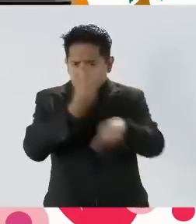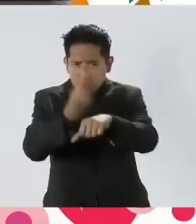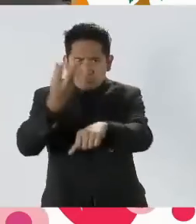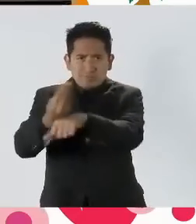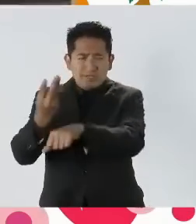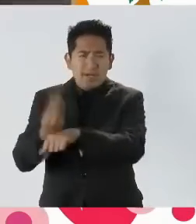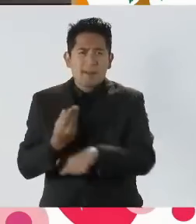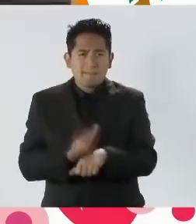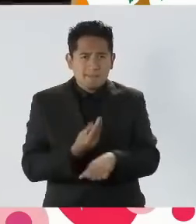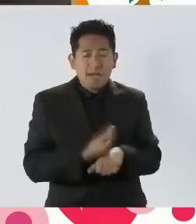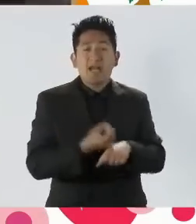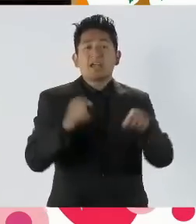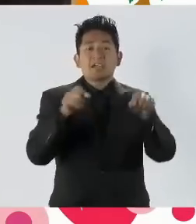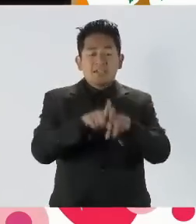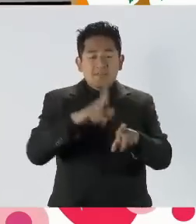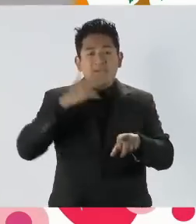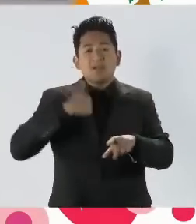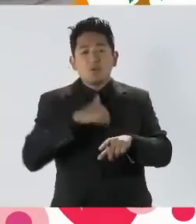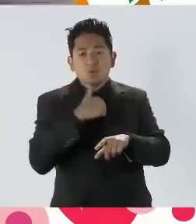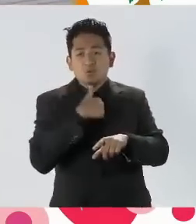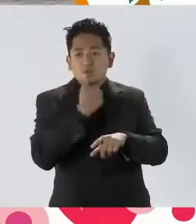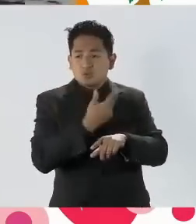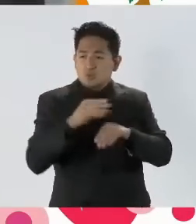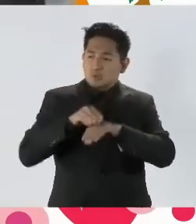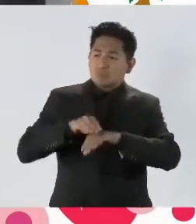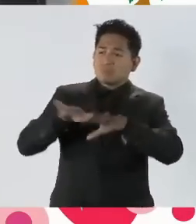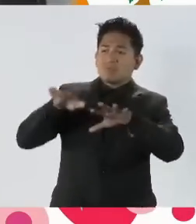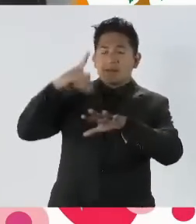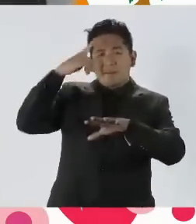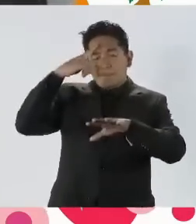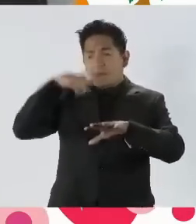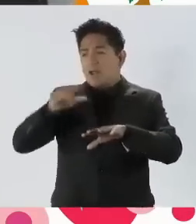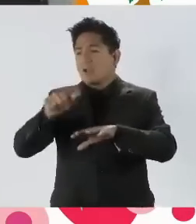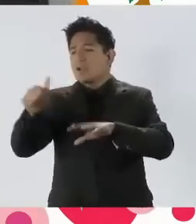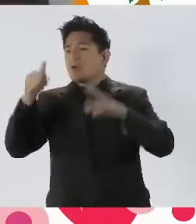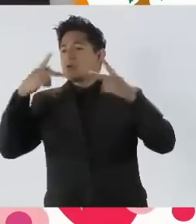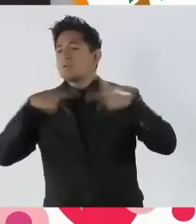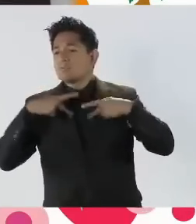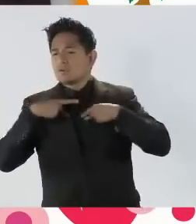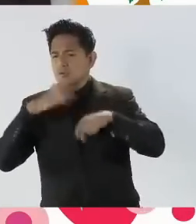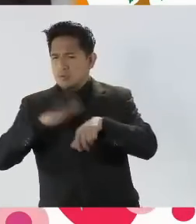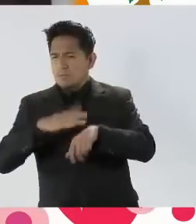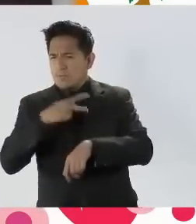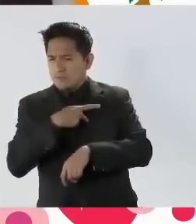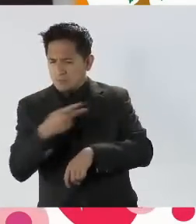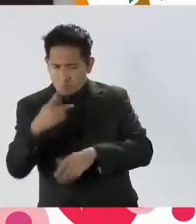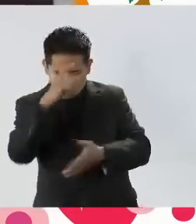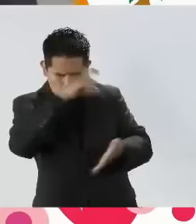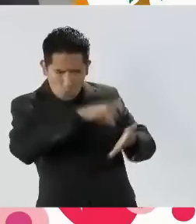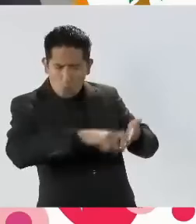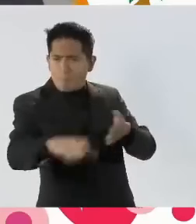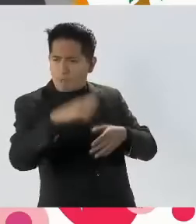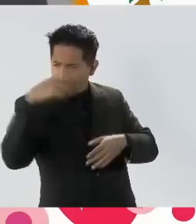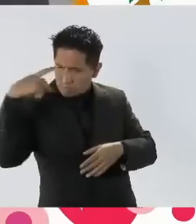para los que más lo necesitan y para empezar la vivienda en riesgo que vamos a a atender